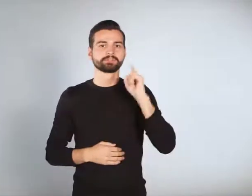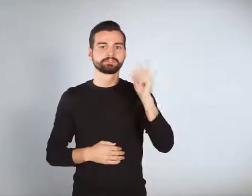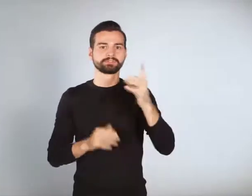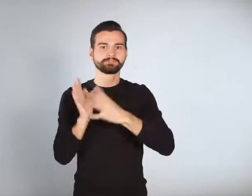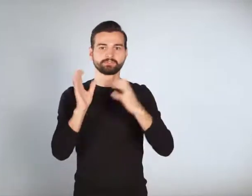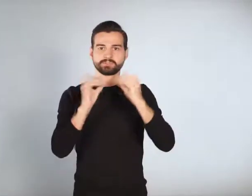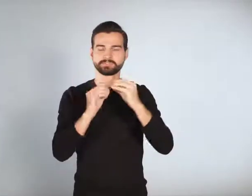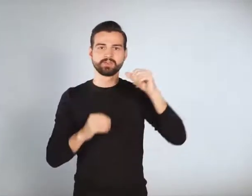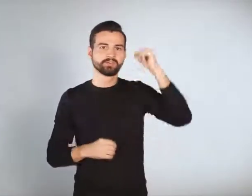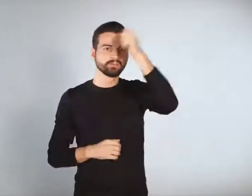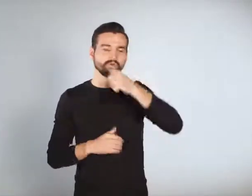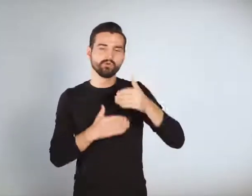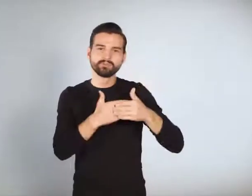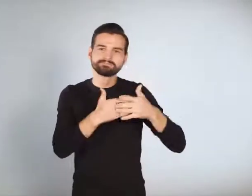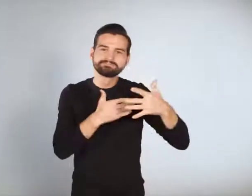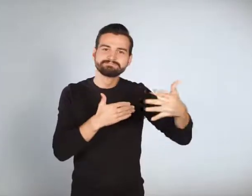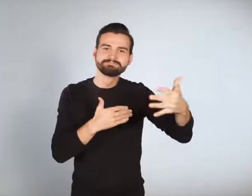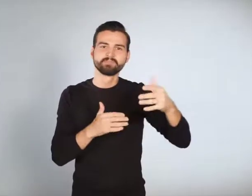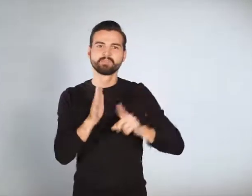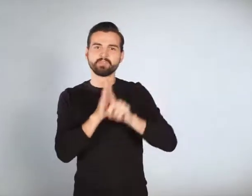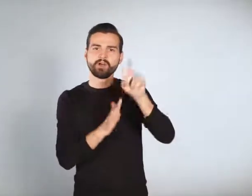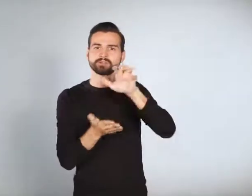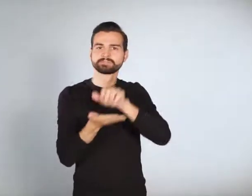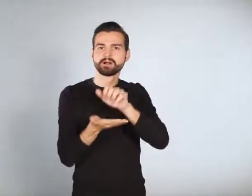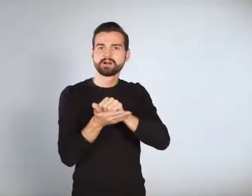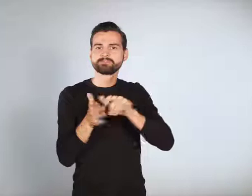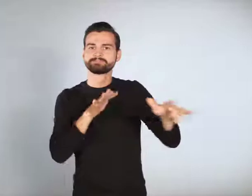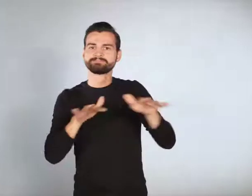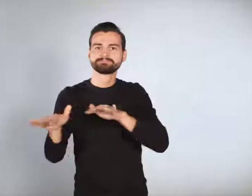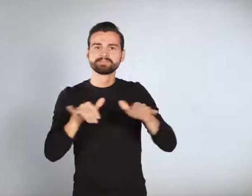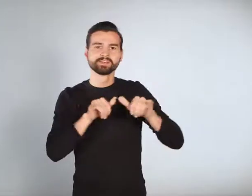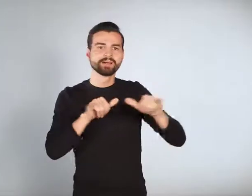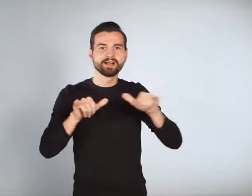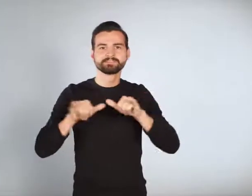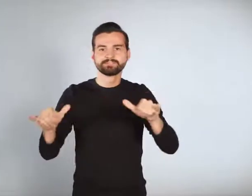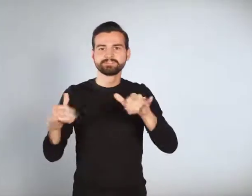С 1910 г. он занимался развитием